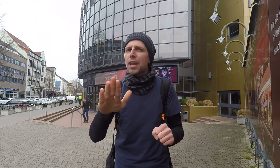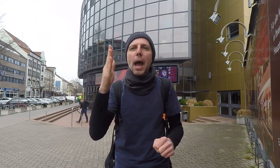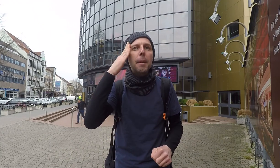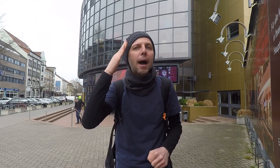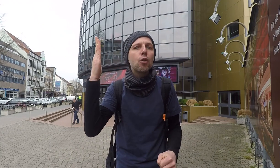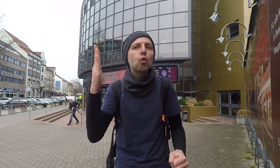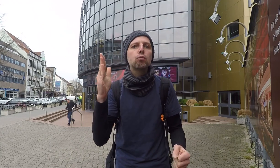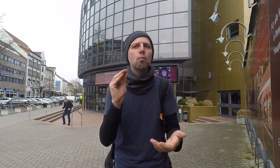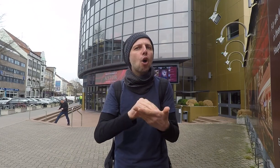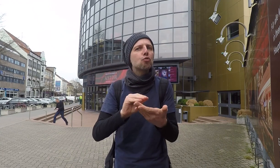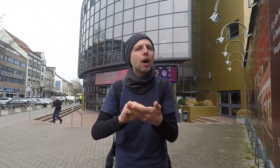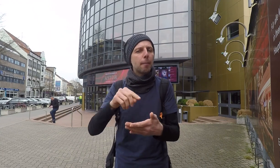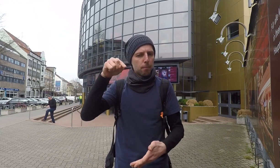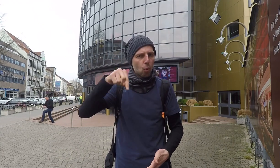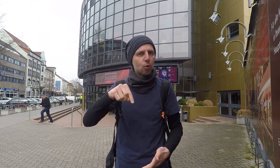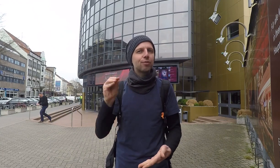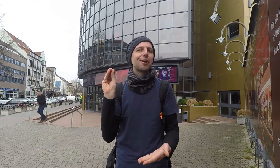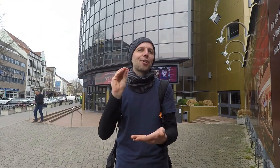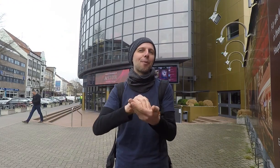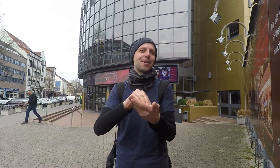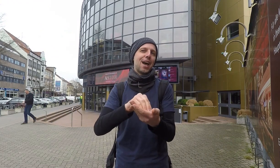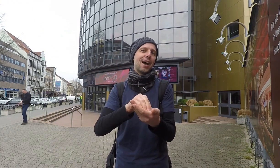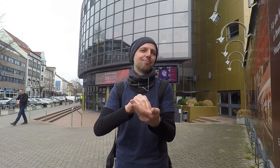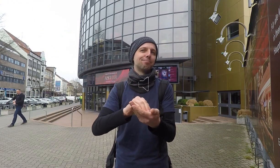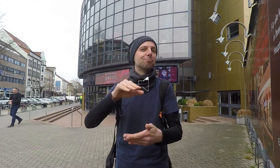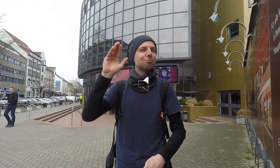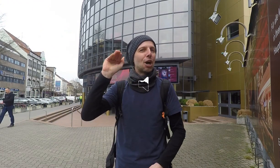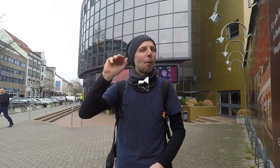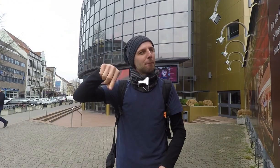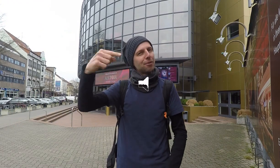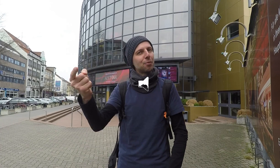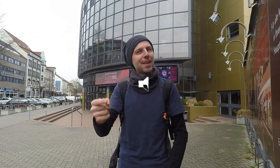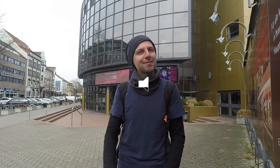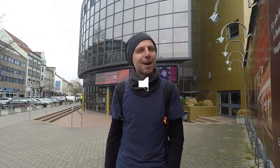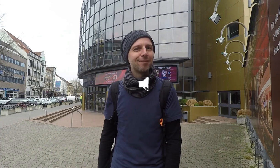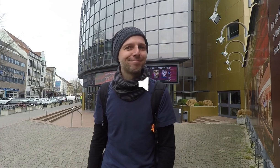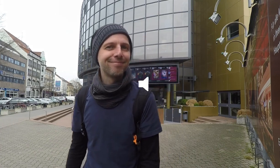Schreibe seine Meinung gerne als Kommentar unter das Video. Ciao und bis zum nächsten Mal.